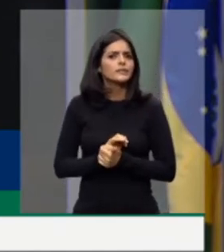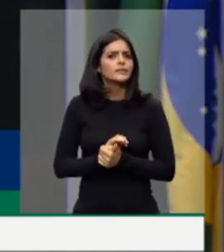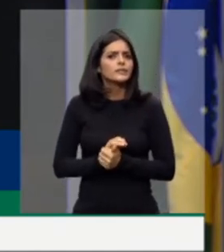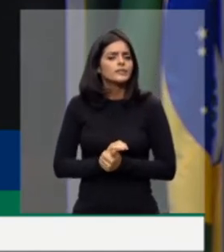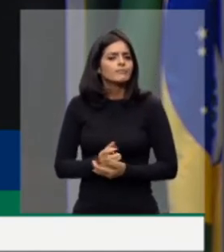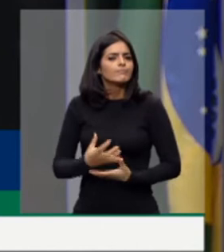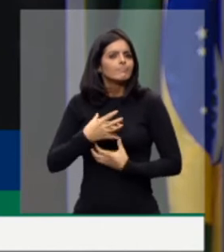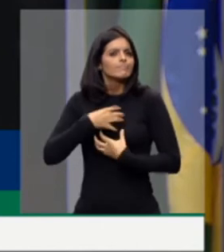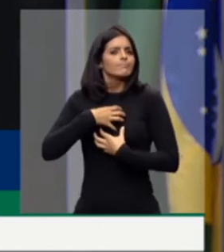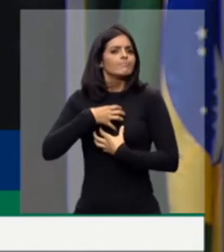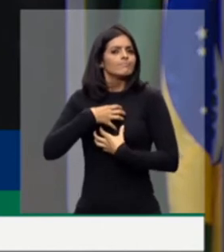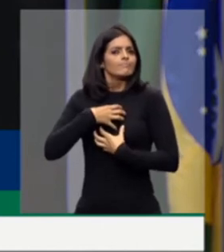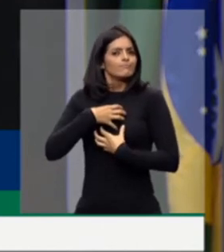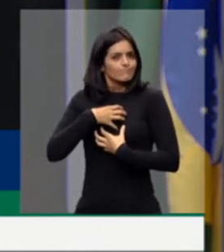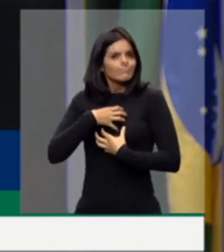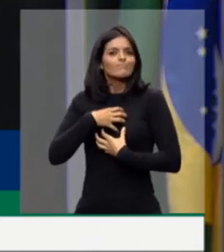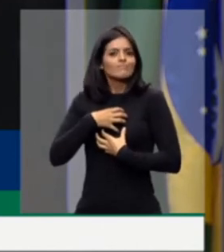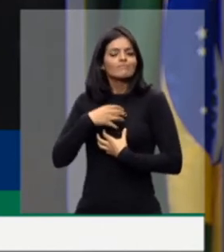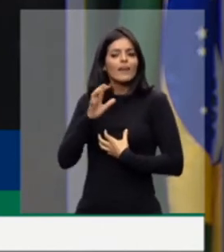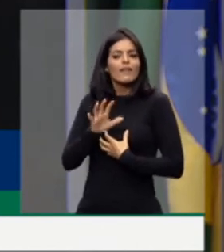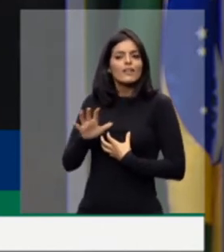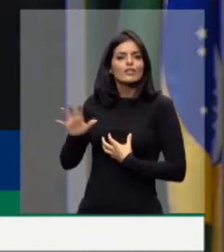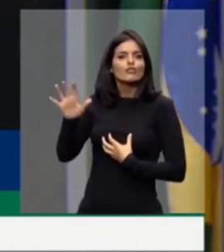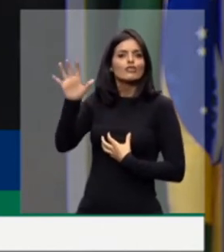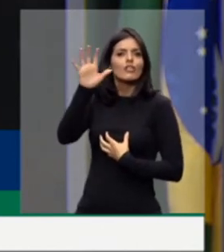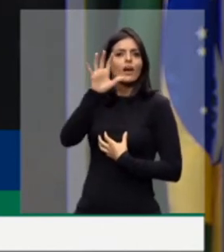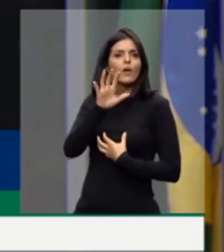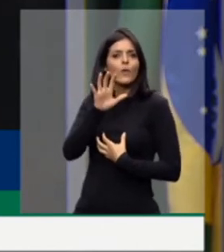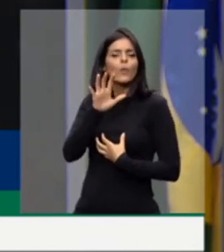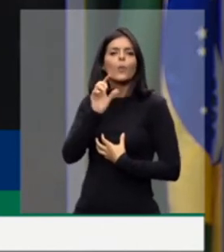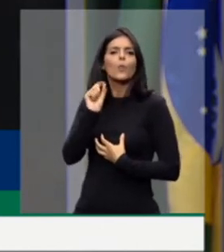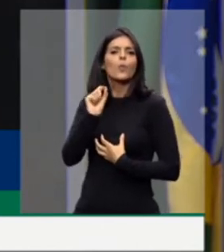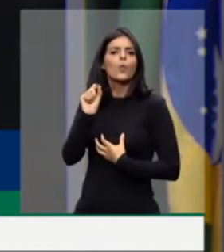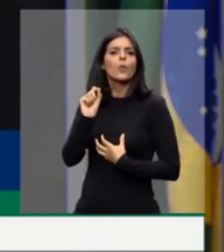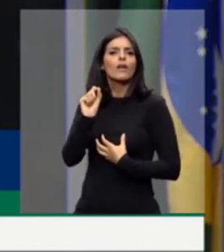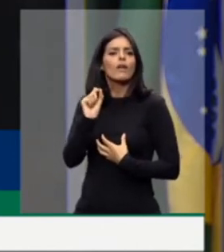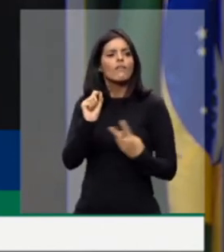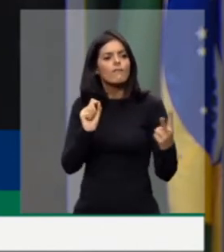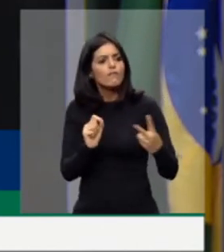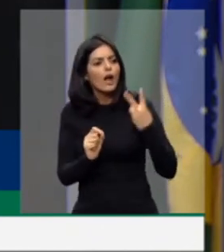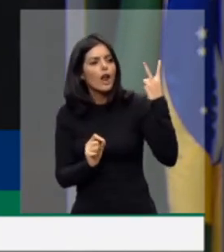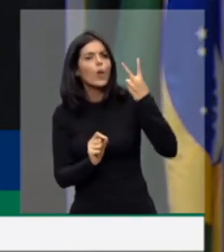PRESIDENTE, OBRIGADO PELA , PARABÉNS PELA CONDUÇÃO DOS TRABALHOS, CARÍSSIMOS DEPUTADOS, DEPUTADAS, ESSE É O TEMA QUE MUITO PERTO O